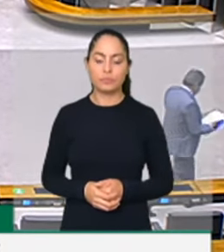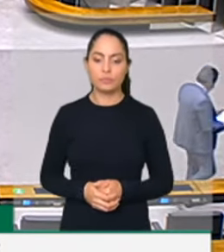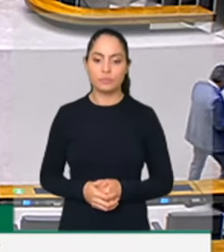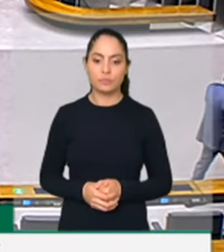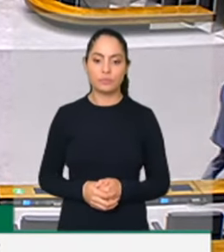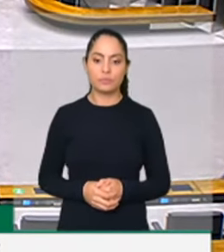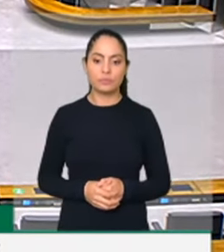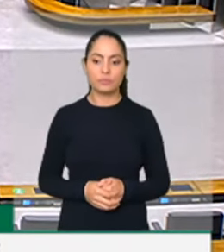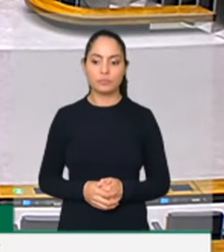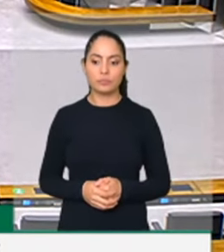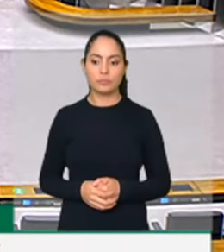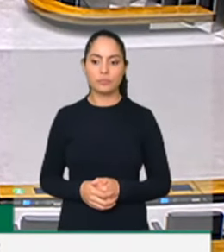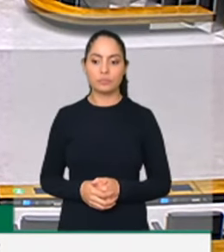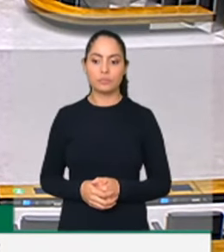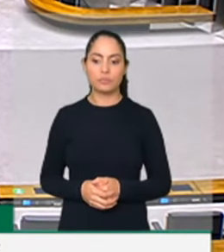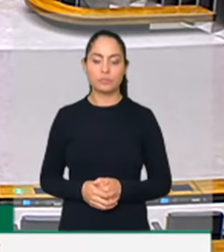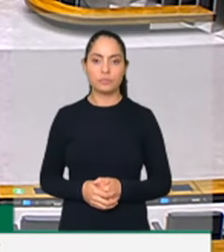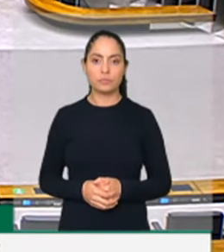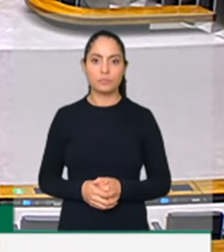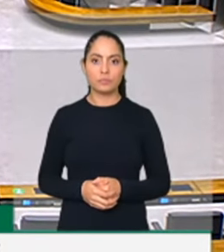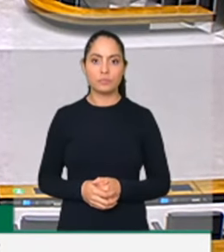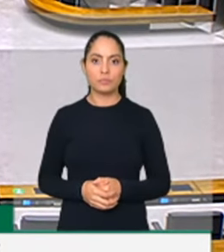[CARLOS OLIVEIRA]: DEPOIS DA APROVAÇÃO DA URGÊNCIA PARA ESSE PROJETO DE